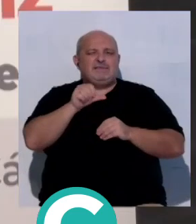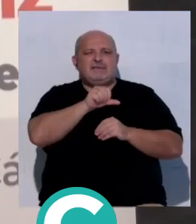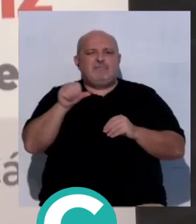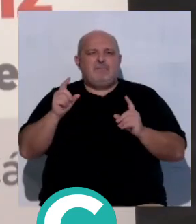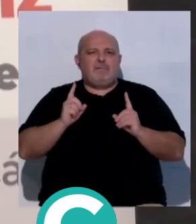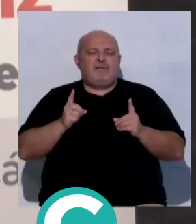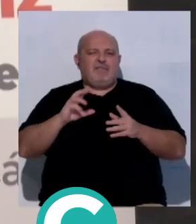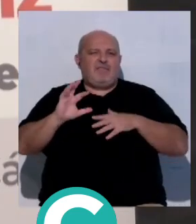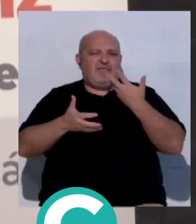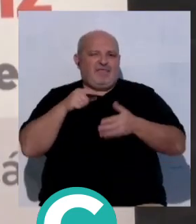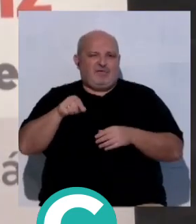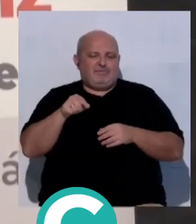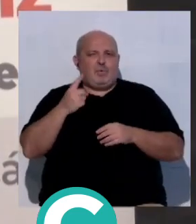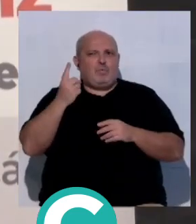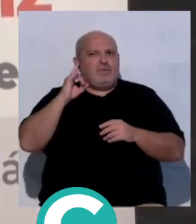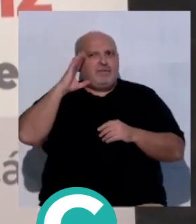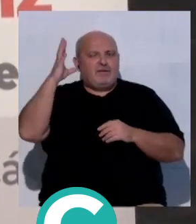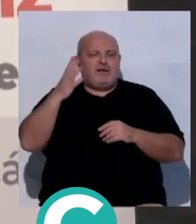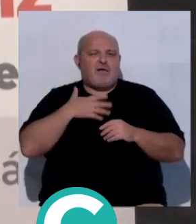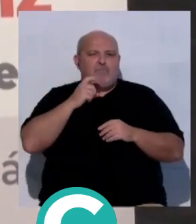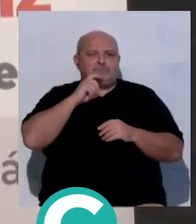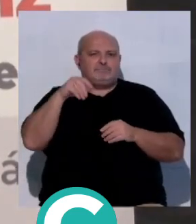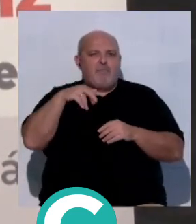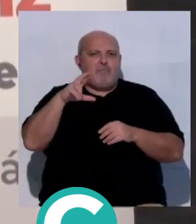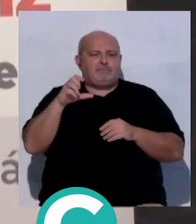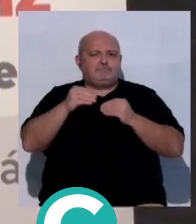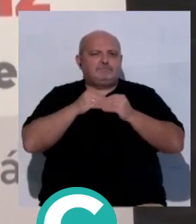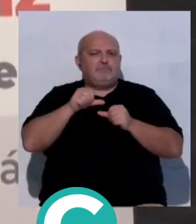prevención de incendios una iniciativa de la fundación mafrey que se llevará a cabo del 30